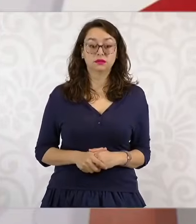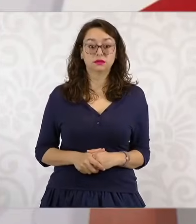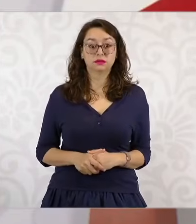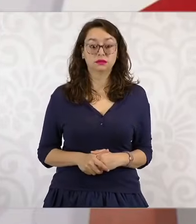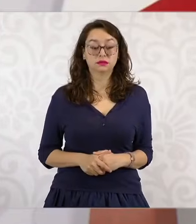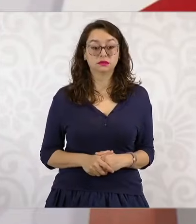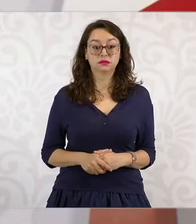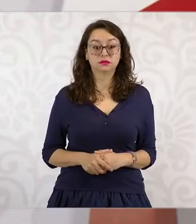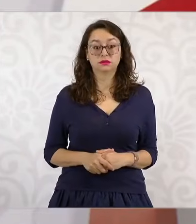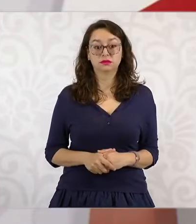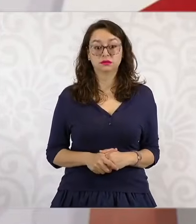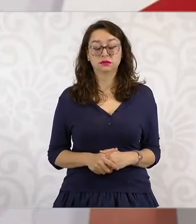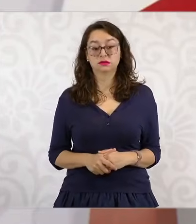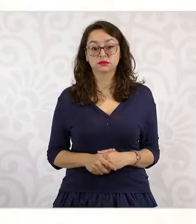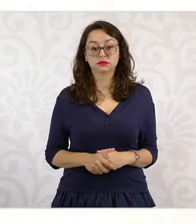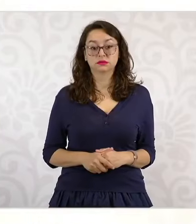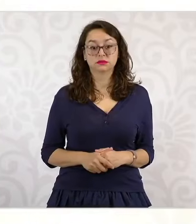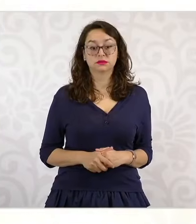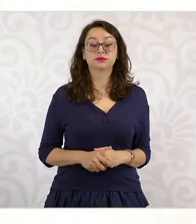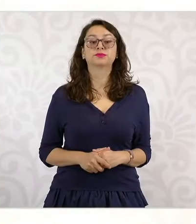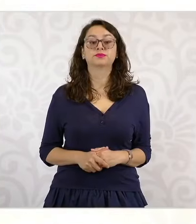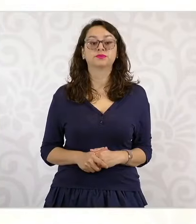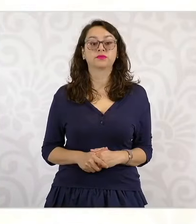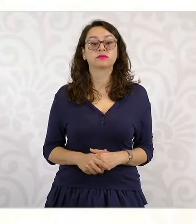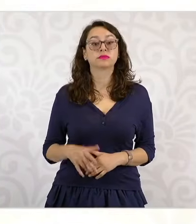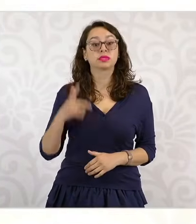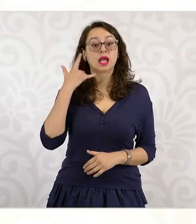Esta gráfica me gusta porque estamos hablando de California y Texas, también Nuevo México,